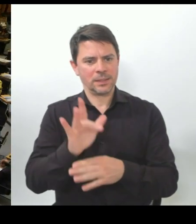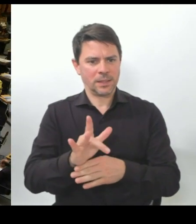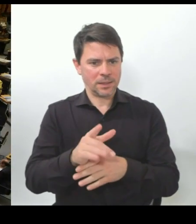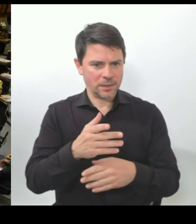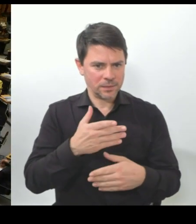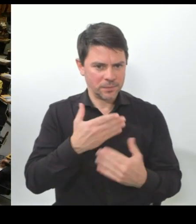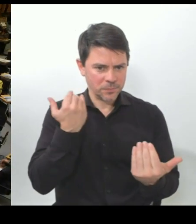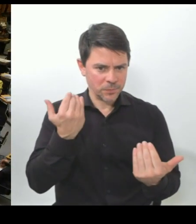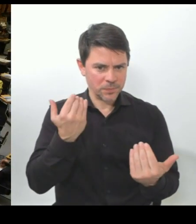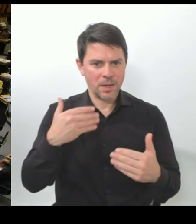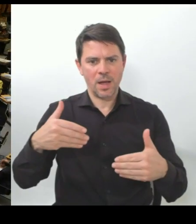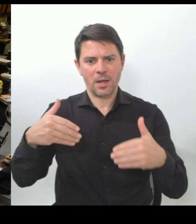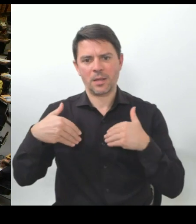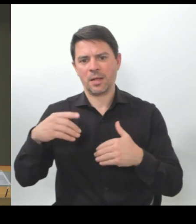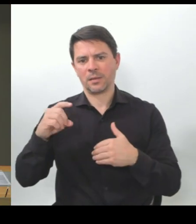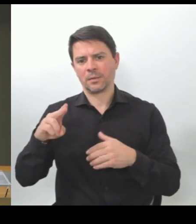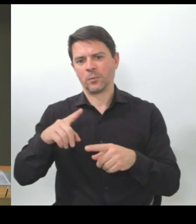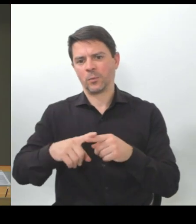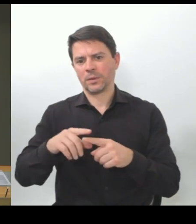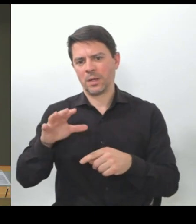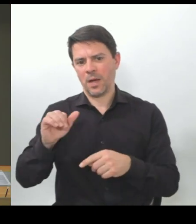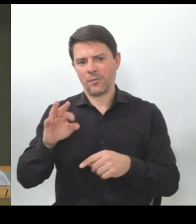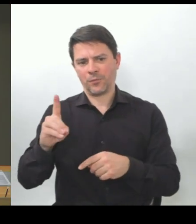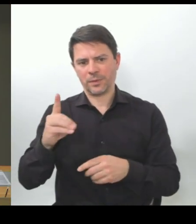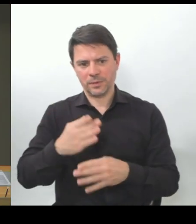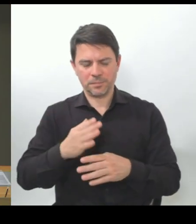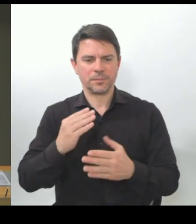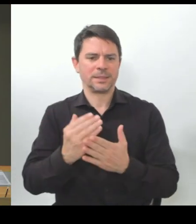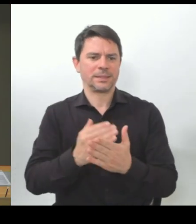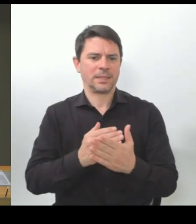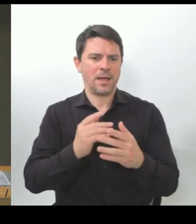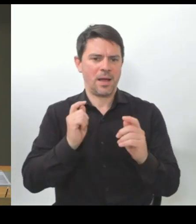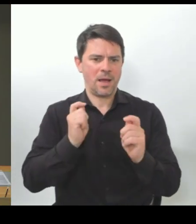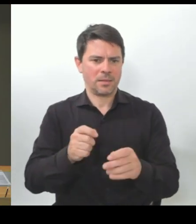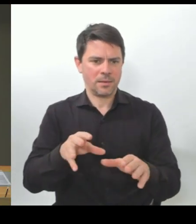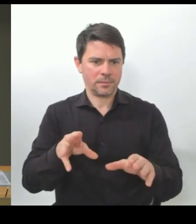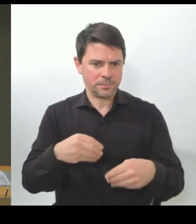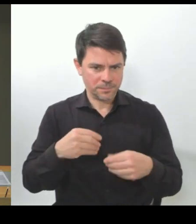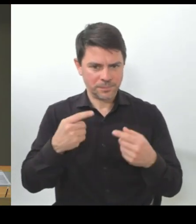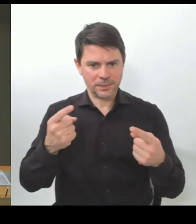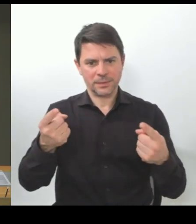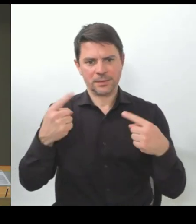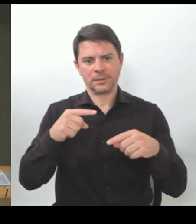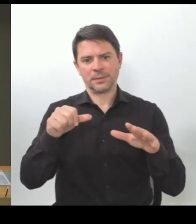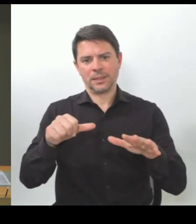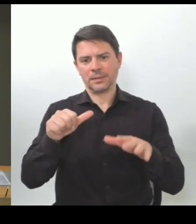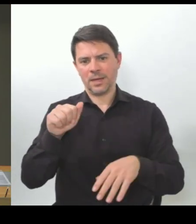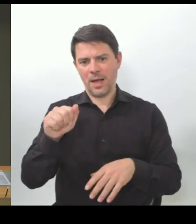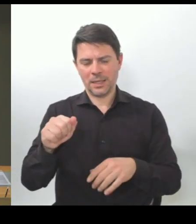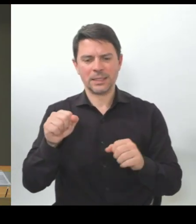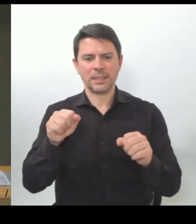Landgerichtstruktur der Dringlichkeit haben Sie bereits eingangs zugestimmt. Ich eröffne die zweite Lesung der Gesetzesvorla.